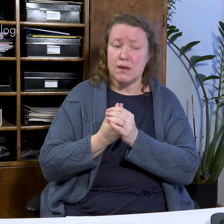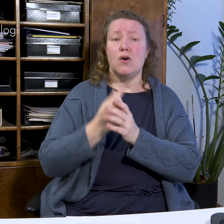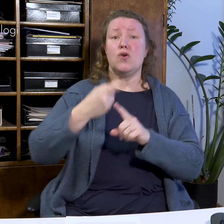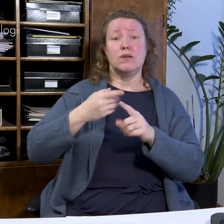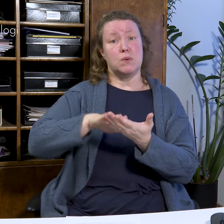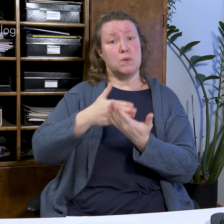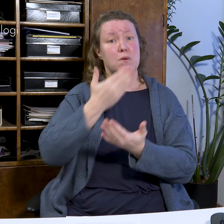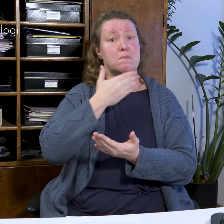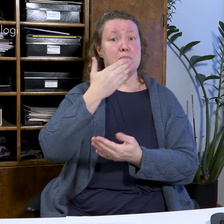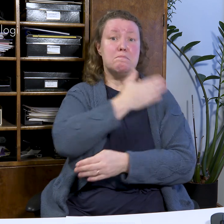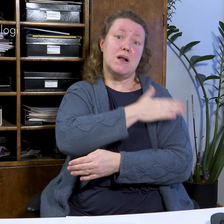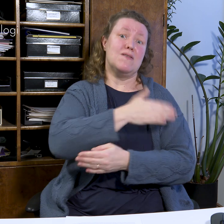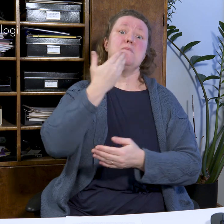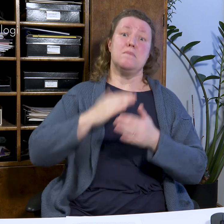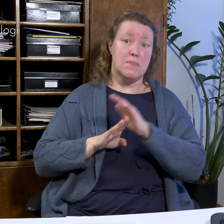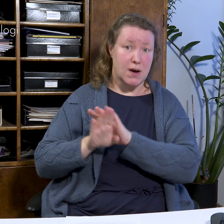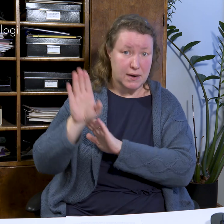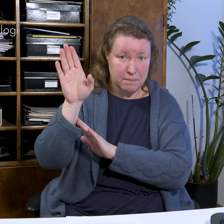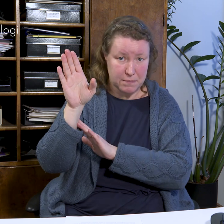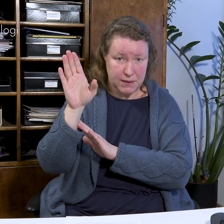jotta tulkkauspalveluiden tilannetta saataisiin parannettua.